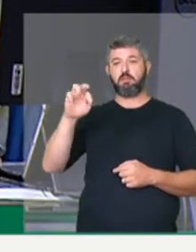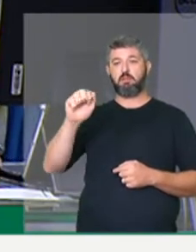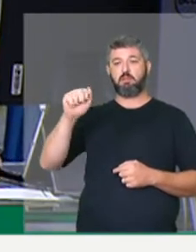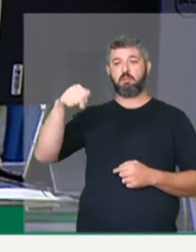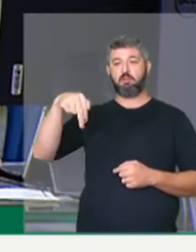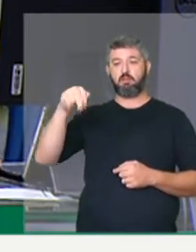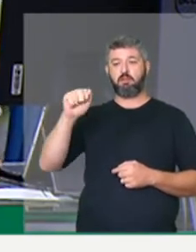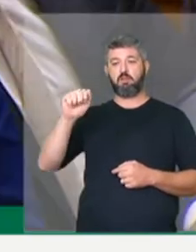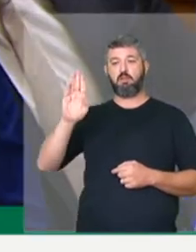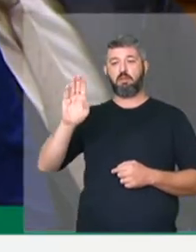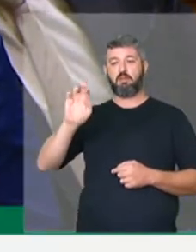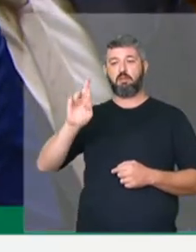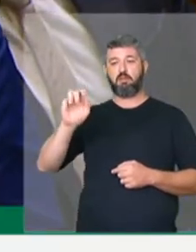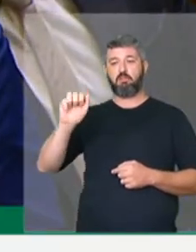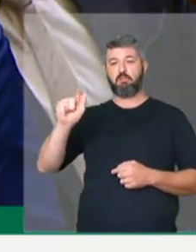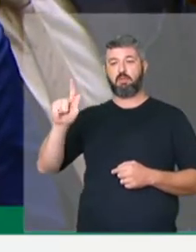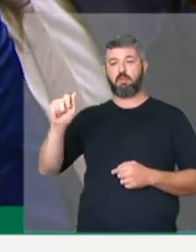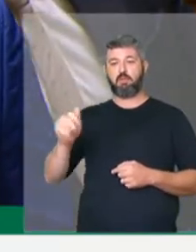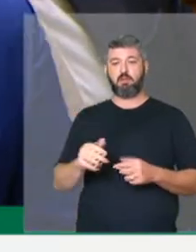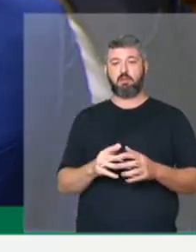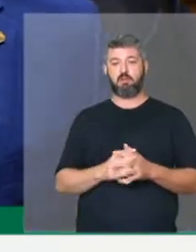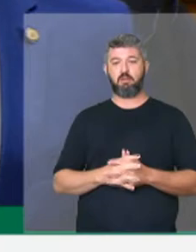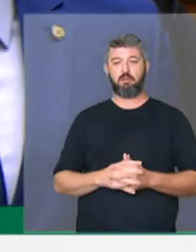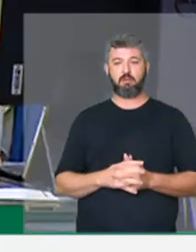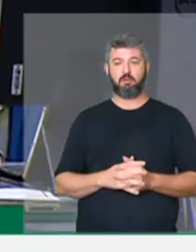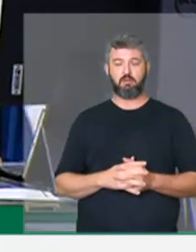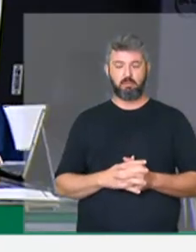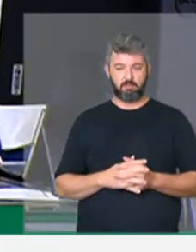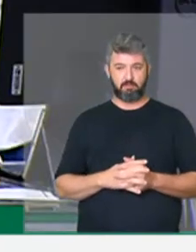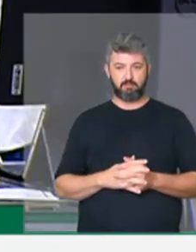NCIA. ALENCAR SANTANA BRAGA. -- [MARCIO SALEMA]: SEGUE A DISCUSSÃO DA MEDIDA